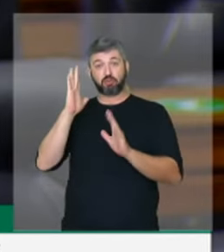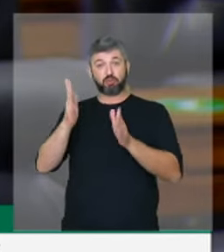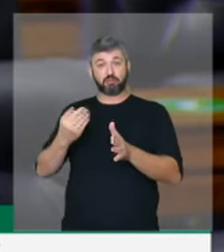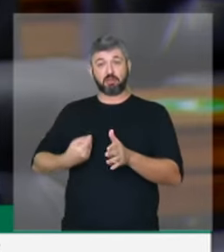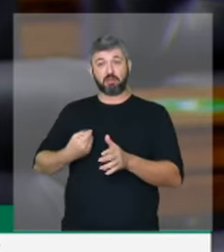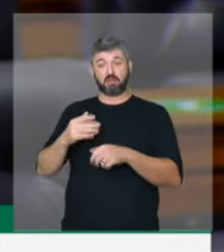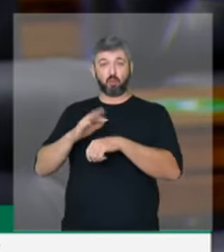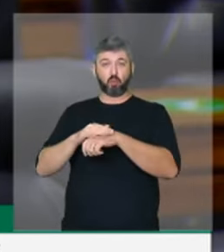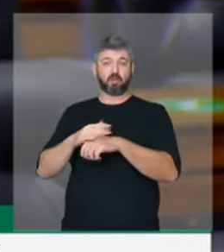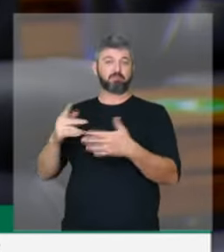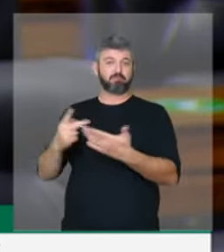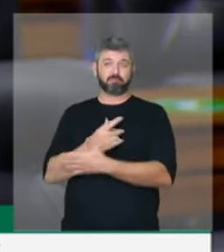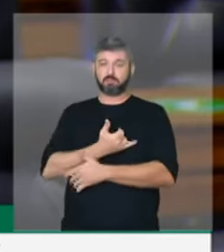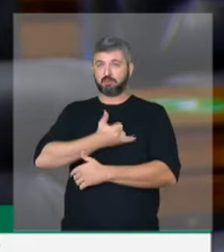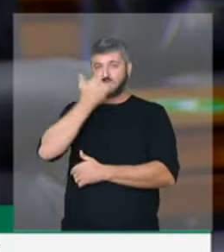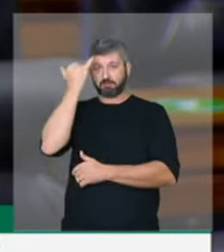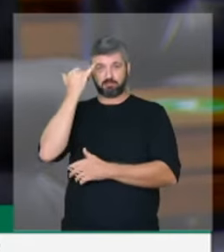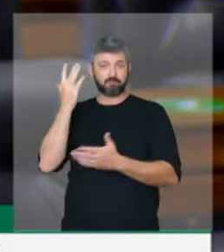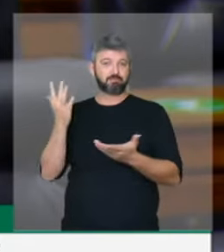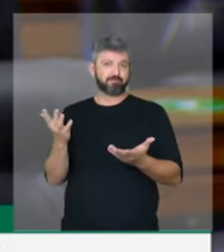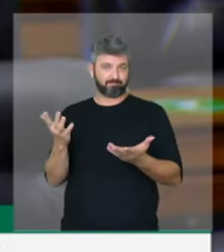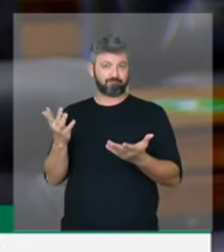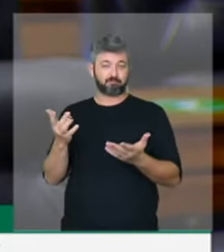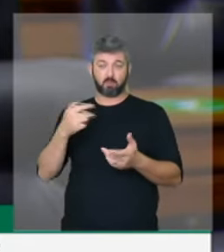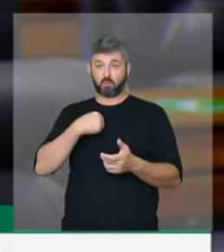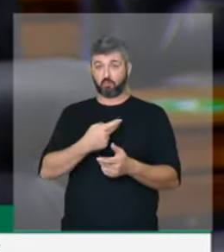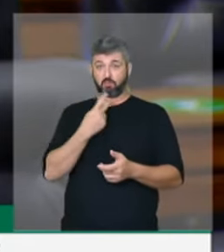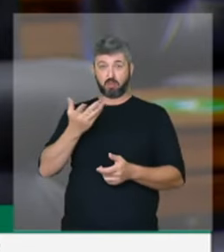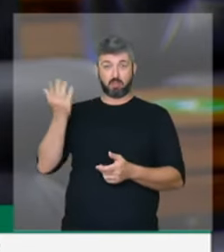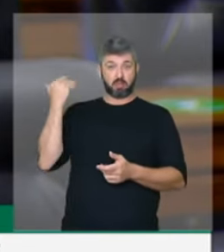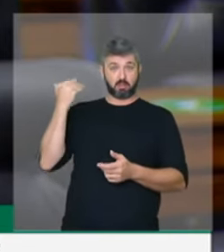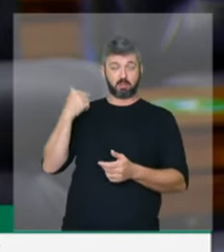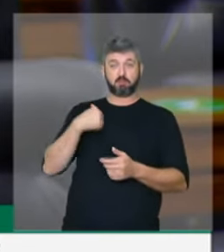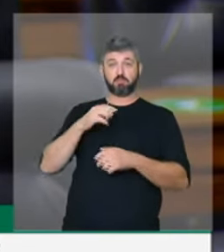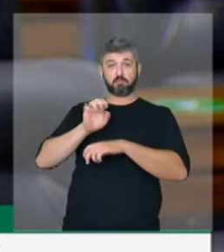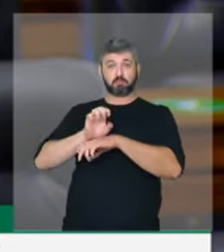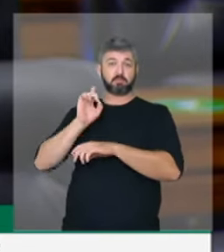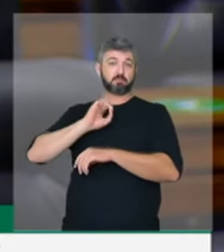ANTERIORMENTE, QUE NO NOSSO ESTADO MINAS GERAIS ANTEONTEM EU PERCORRI APROXIMADAMENTE 5